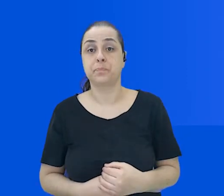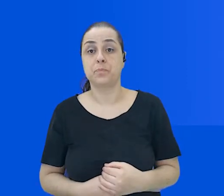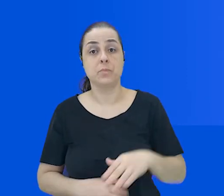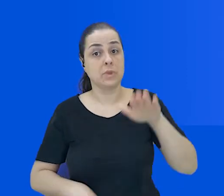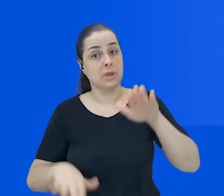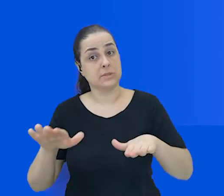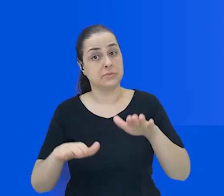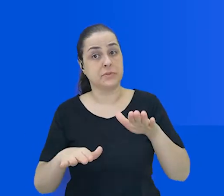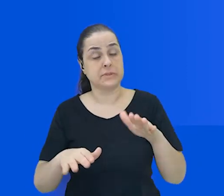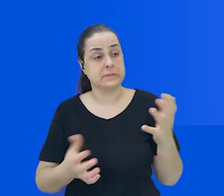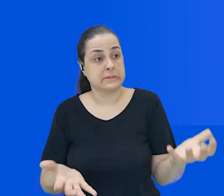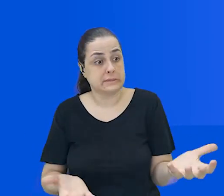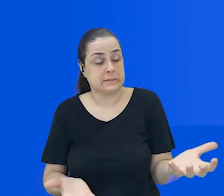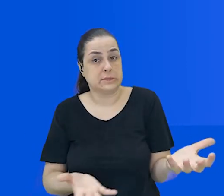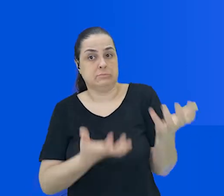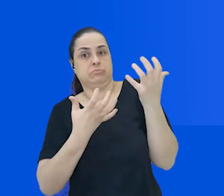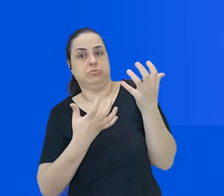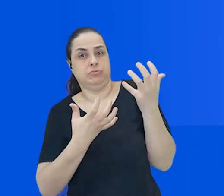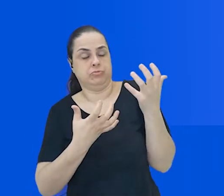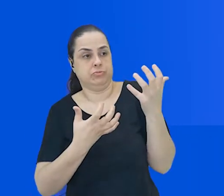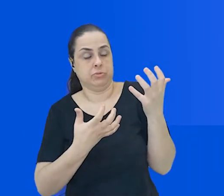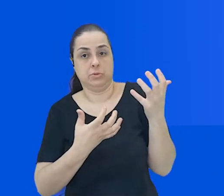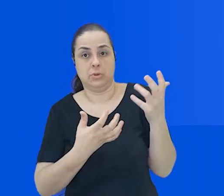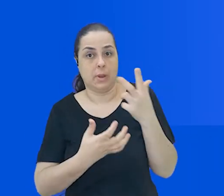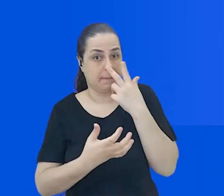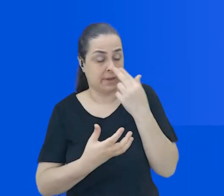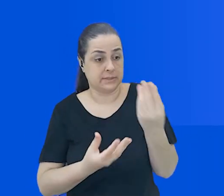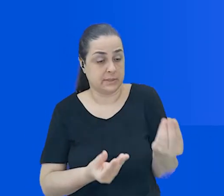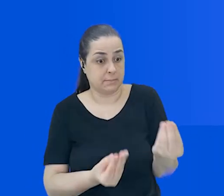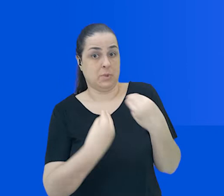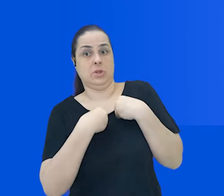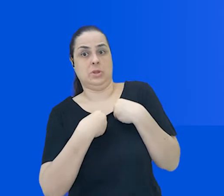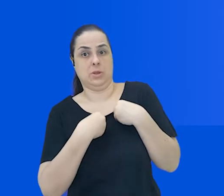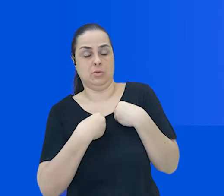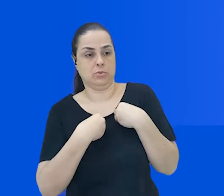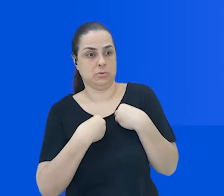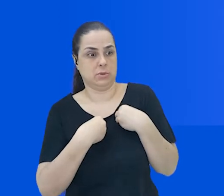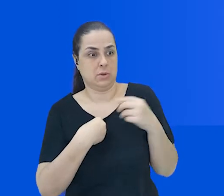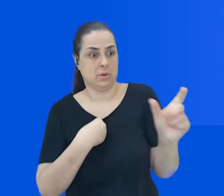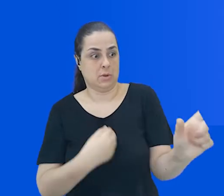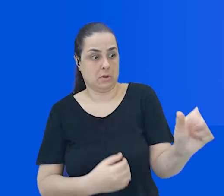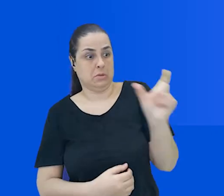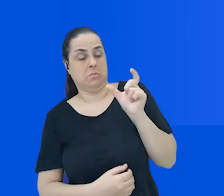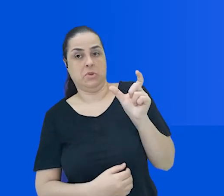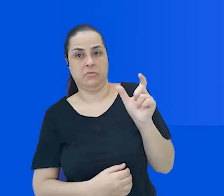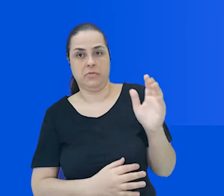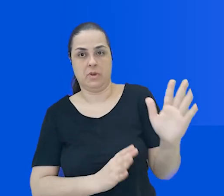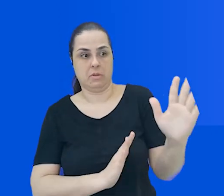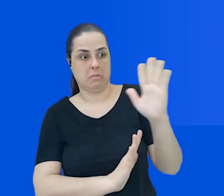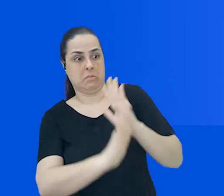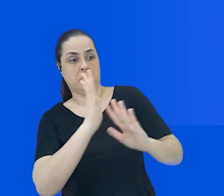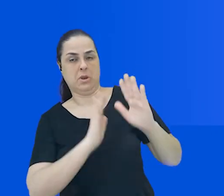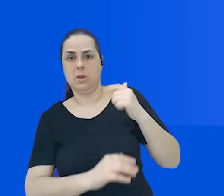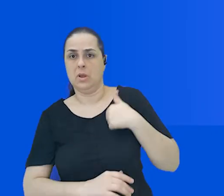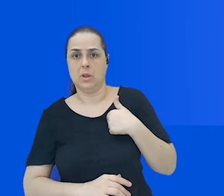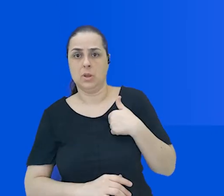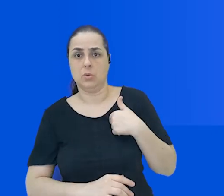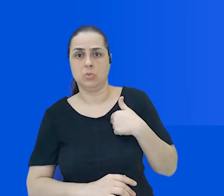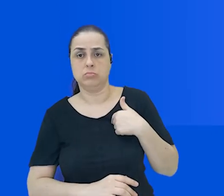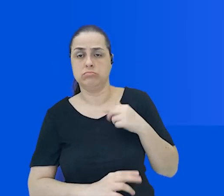uma descarga ou uma energia ali emocional, que algo acontece comigo? Quando escuto uma fala, vamos supor que eu não estava esperando